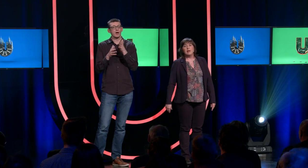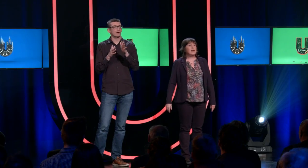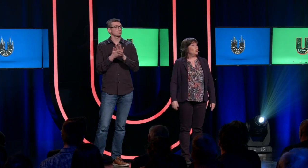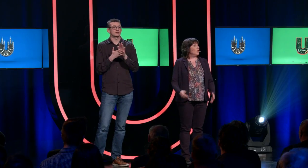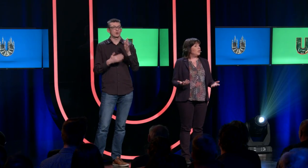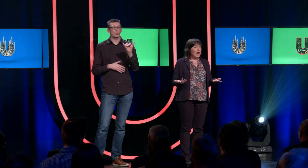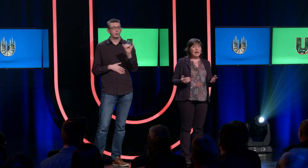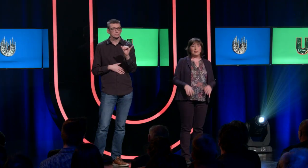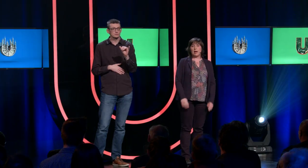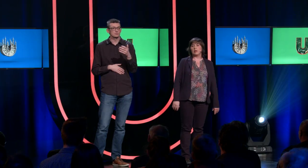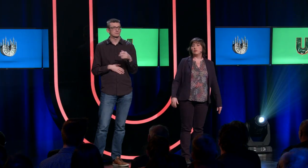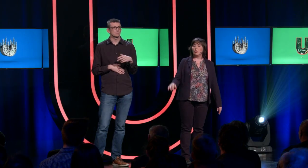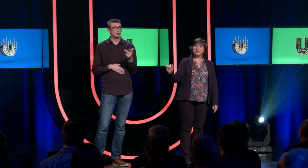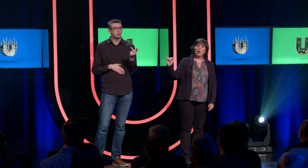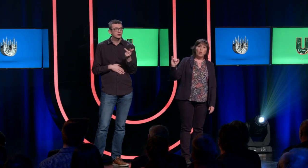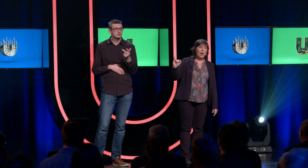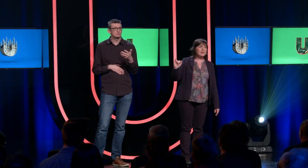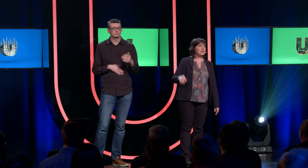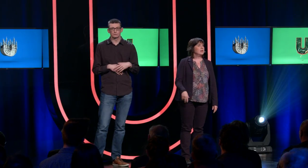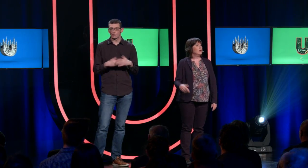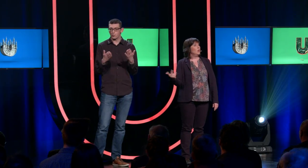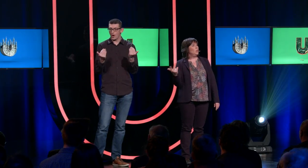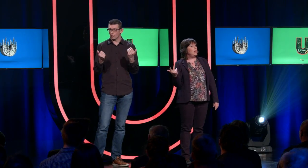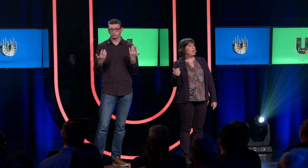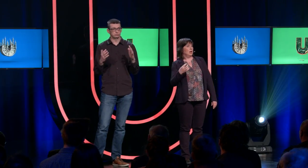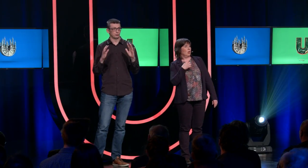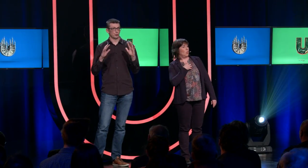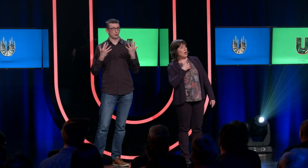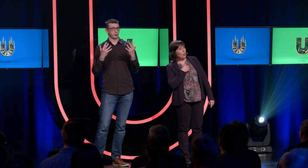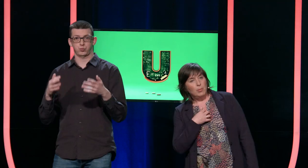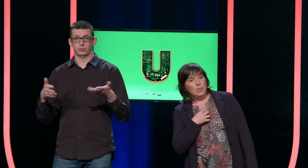Er zijn ook vraaggebaren, zoals wat, wie, waarom.